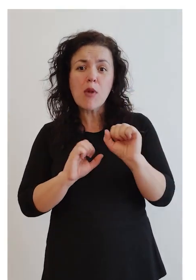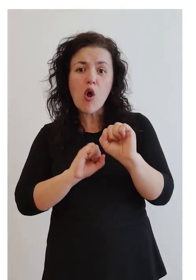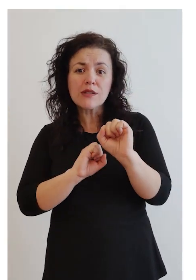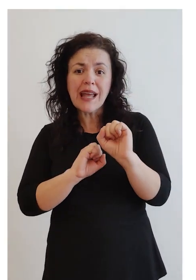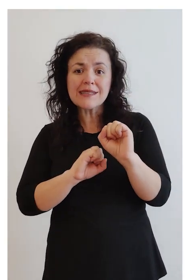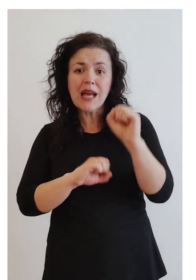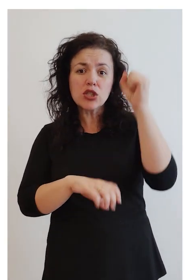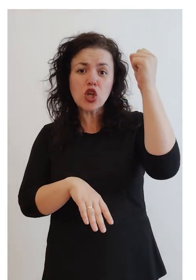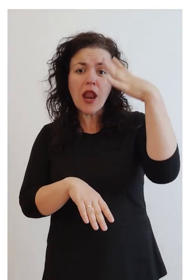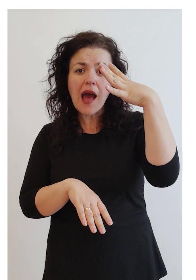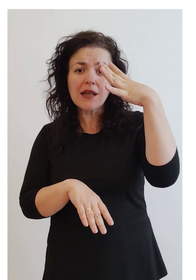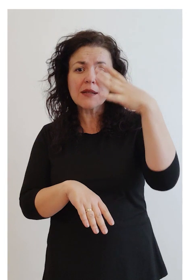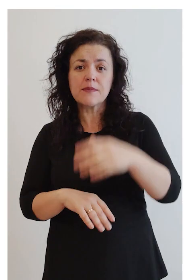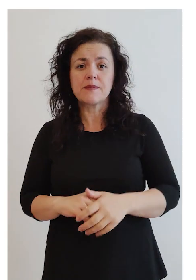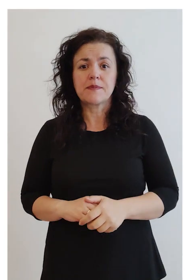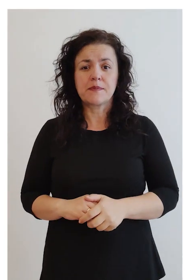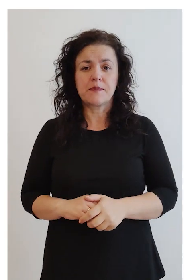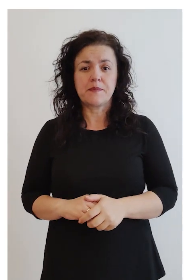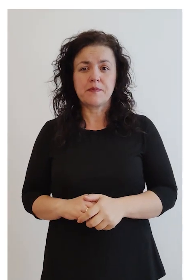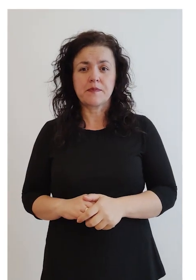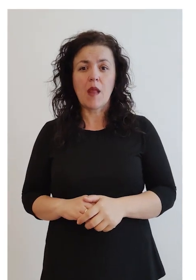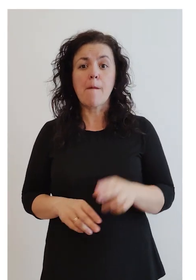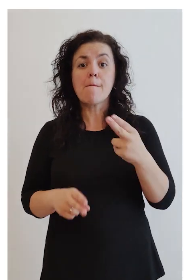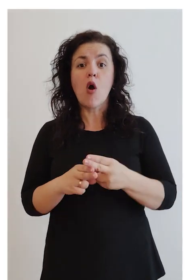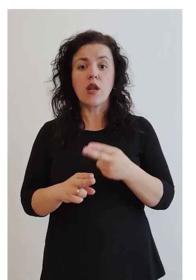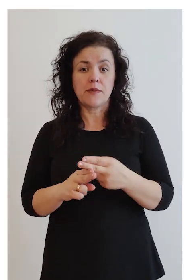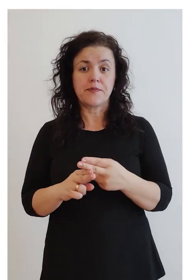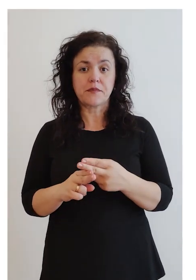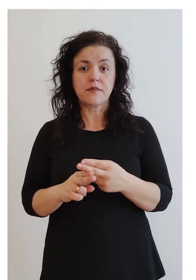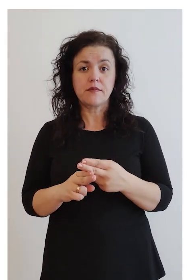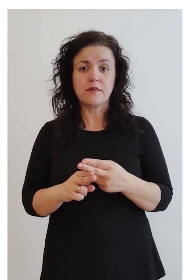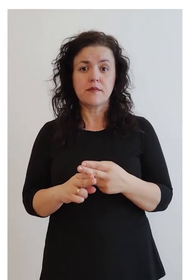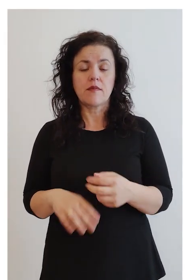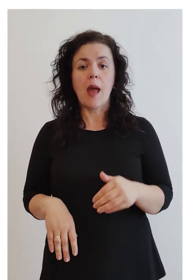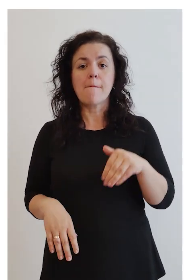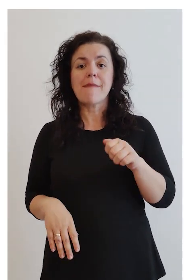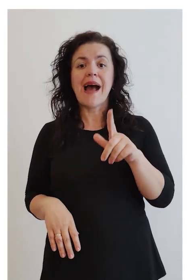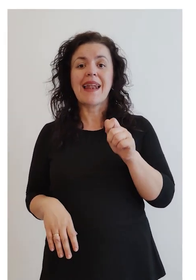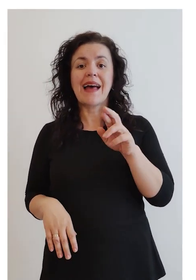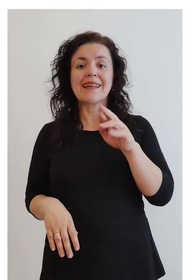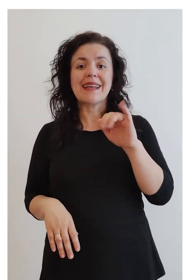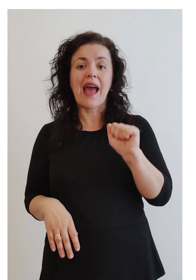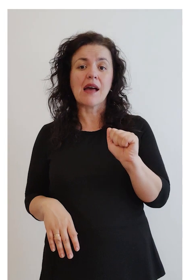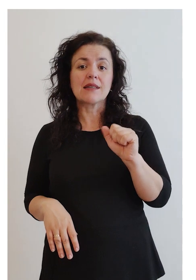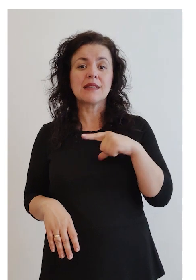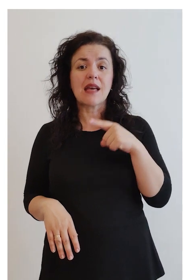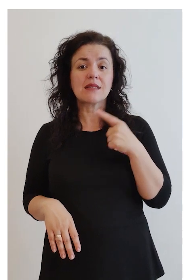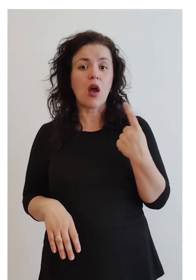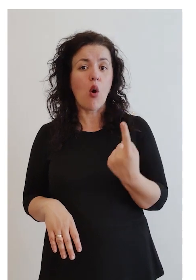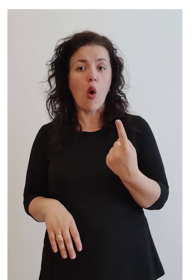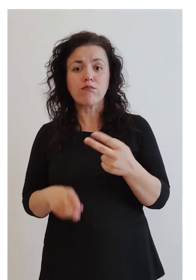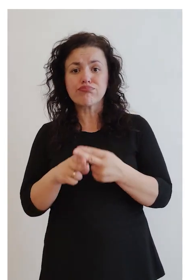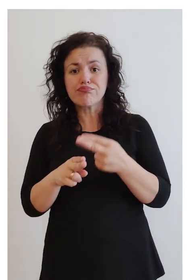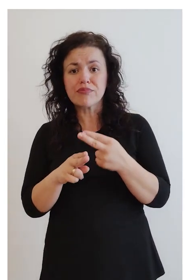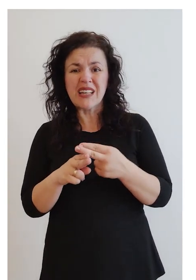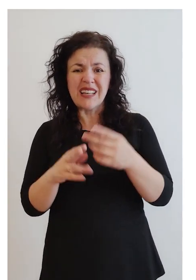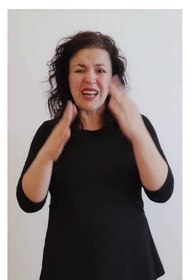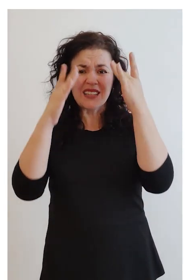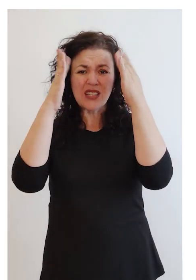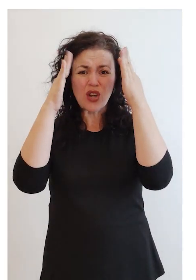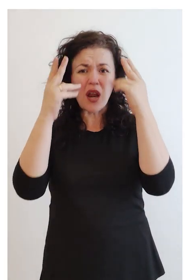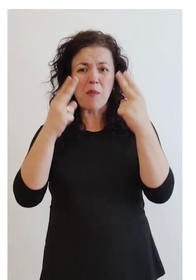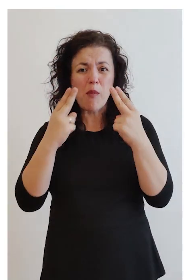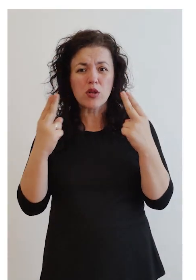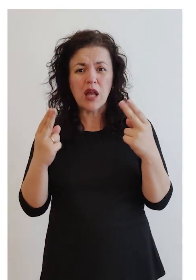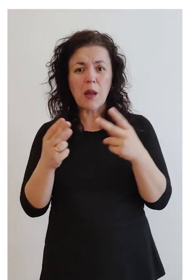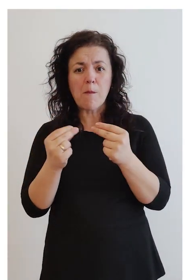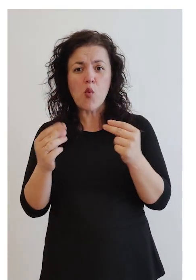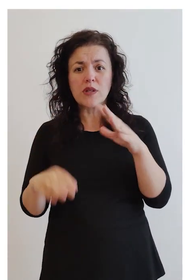Alaria este o îngrijorare importantă în multe zone ale lumii care necesită precauții speciale.